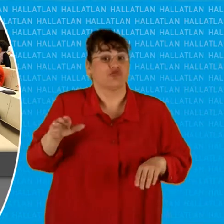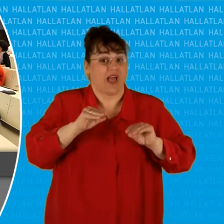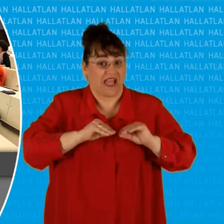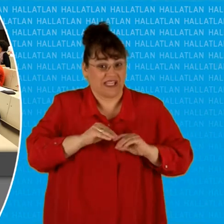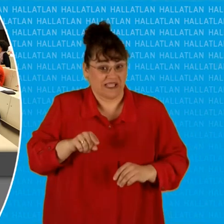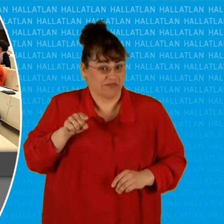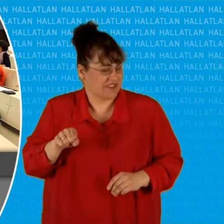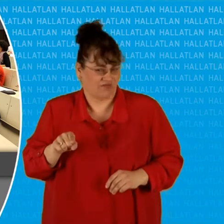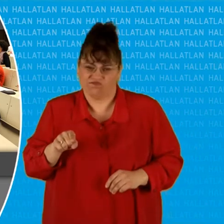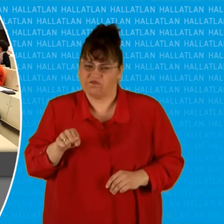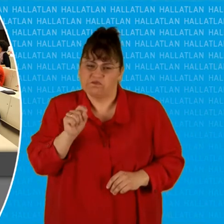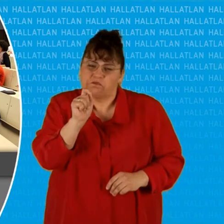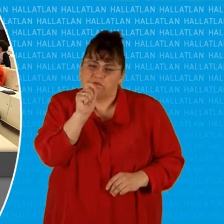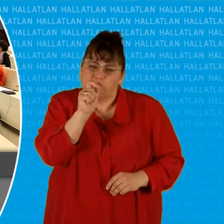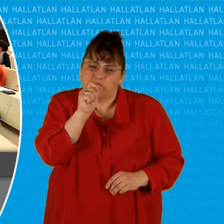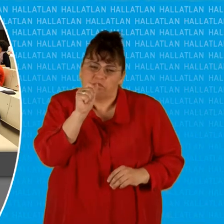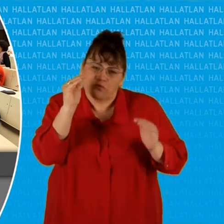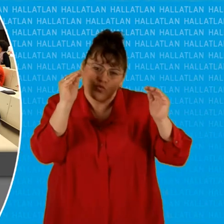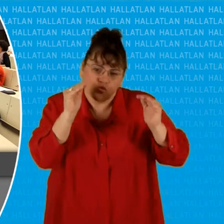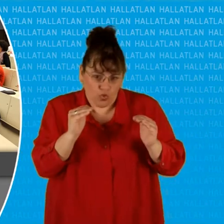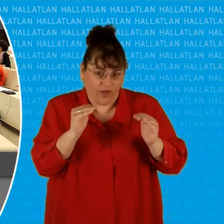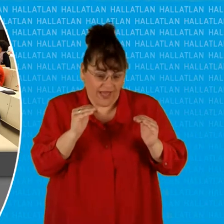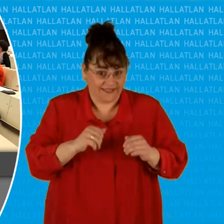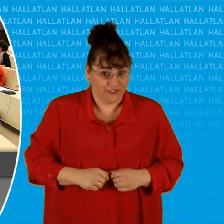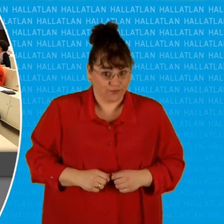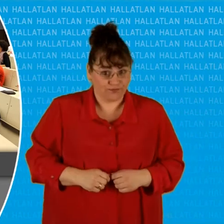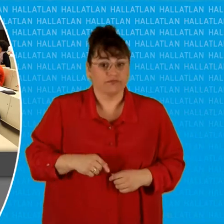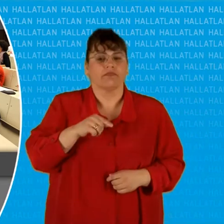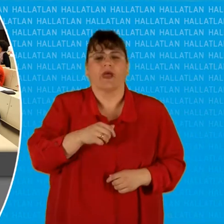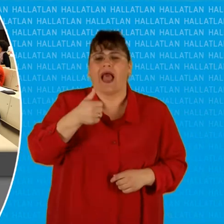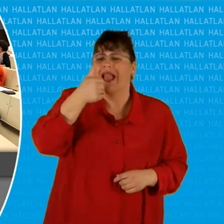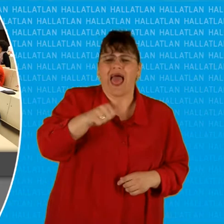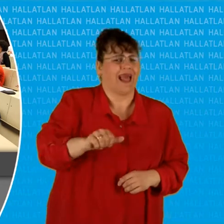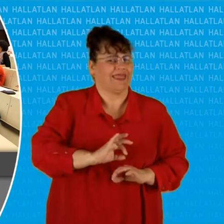míg a mesterképzéseknél minimális a csökkenés.